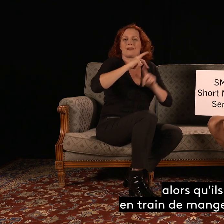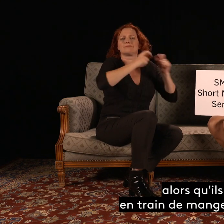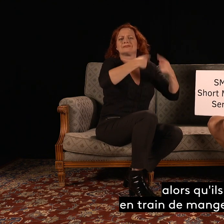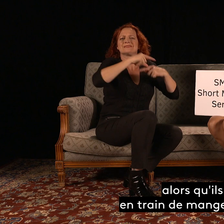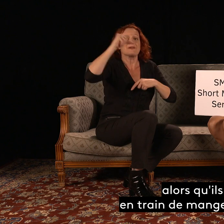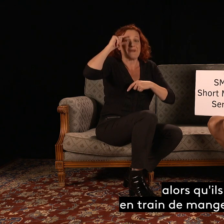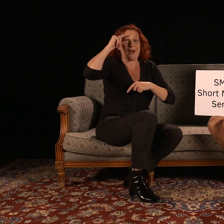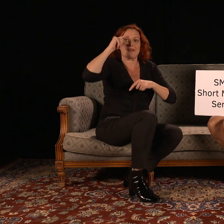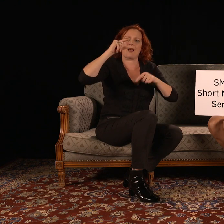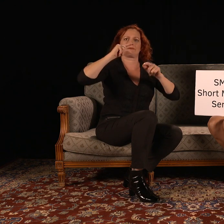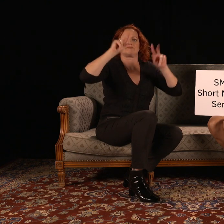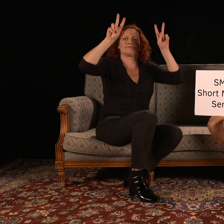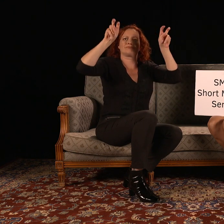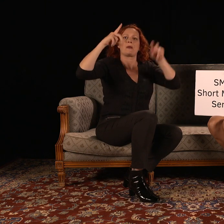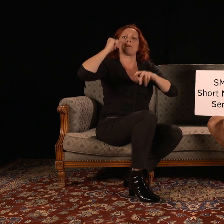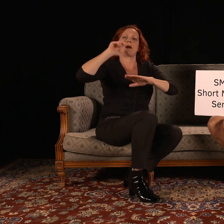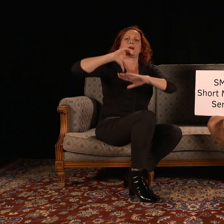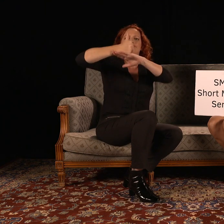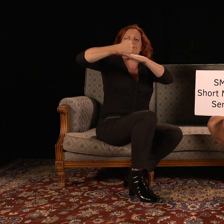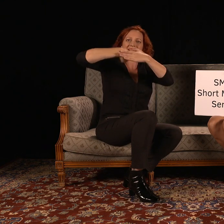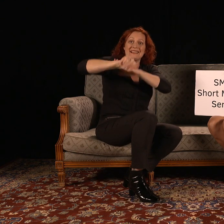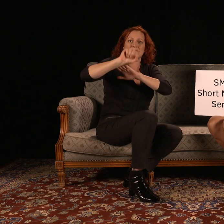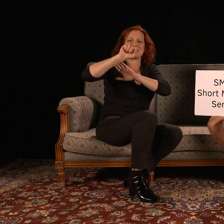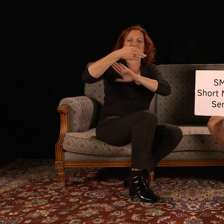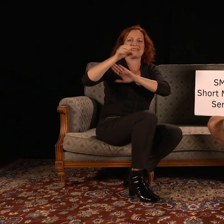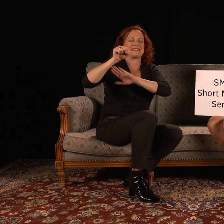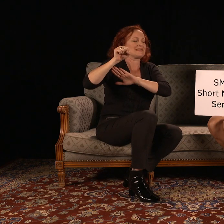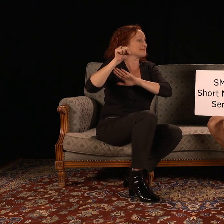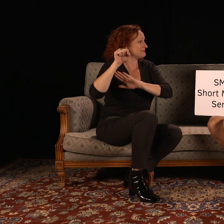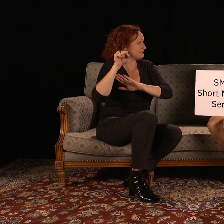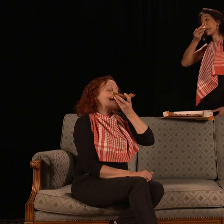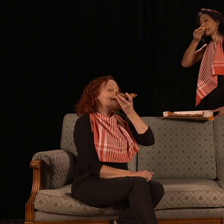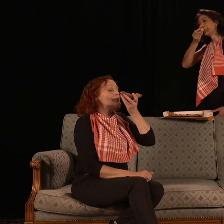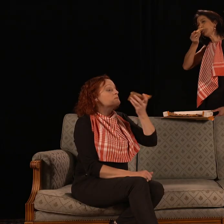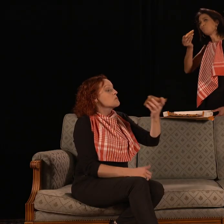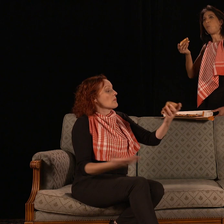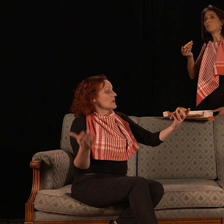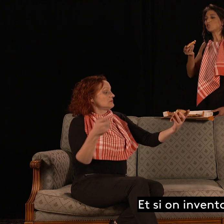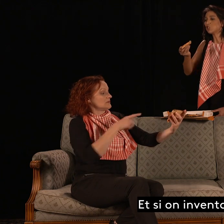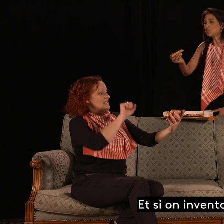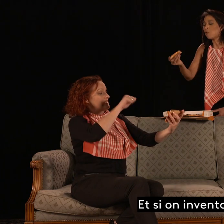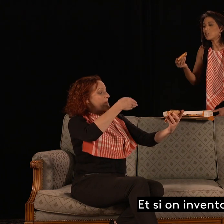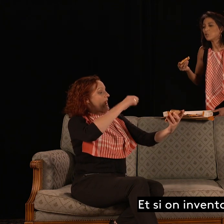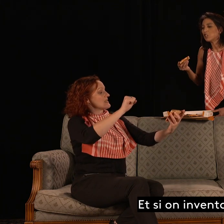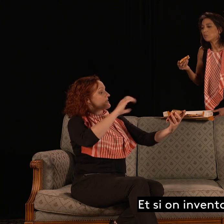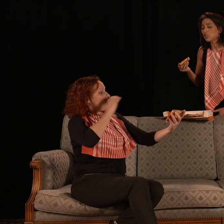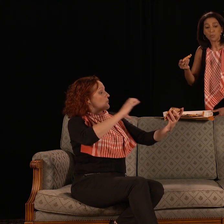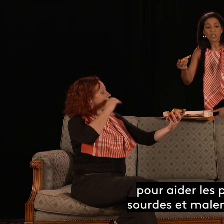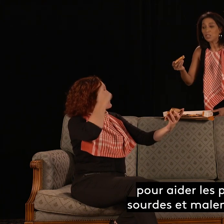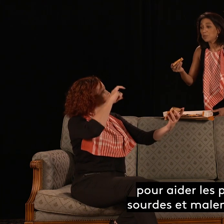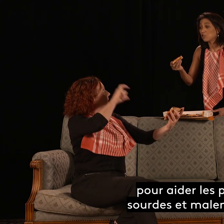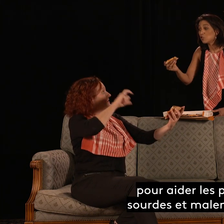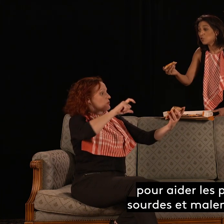Et si on inventait le SMS pour aider les personnes sourdes et